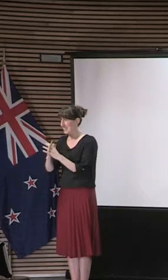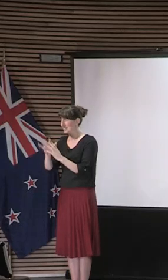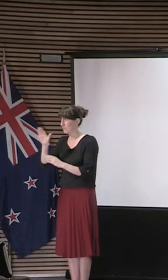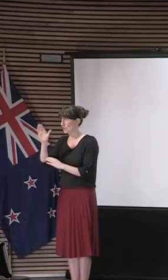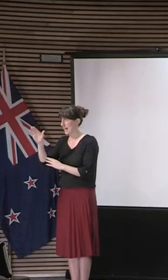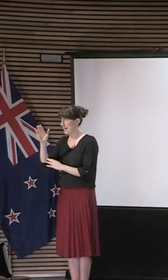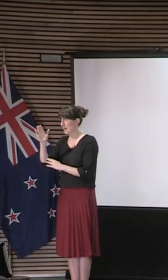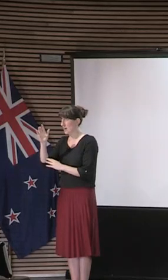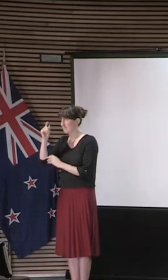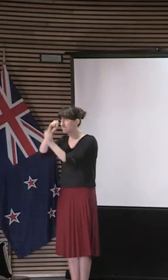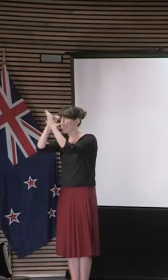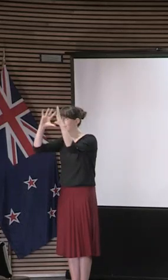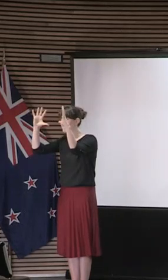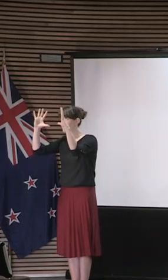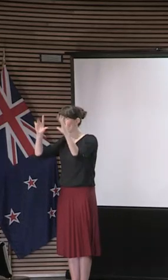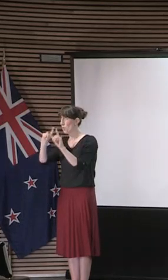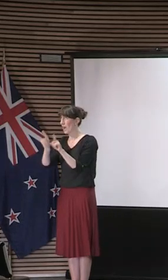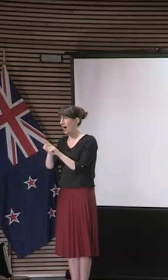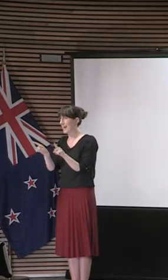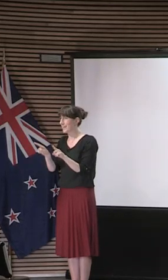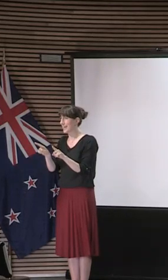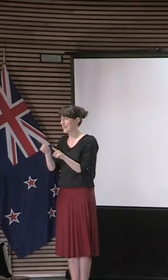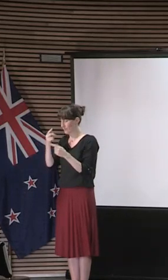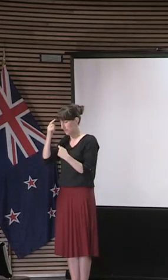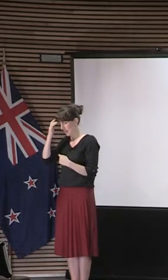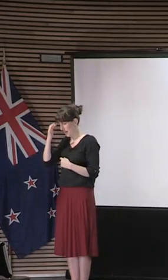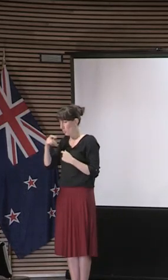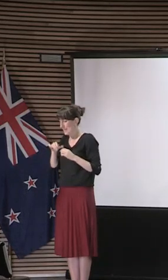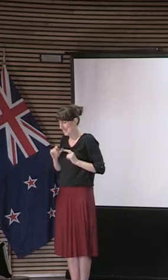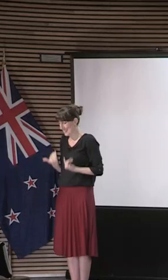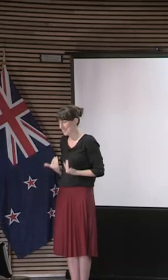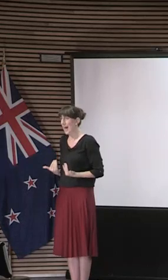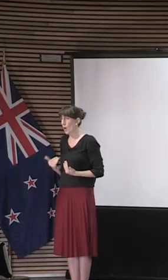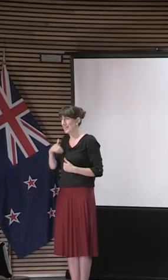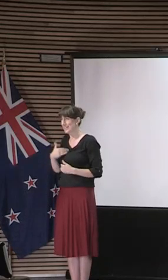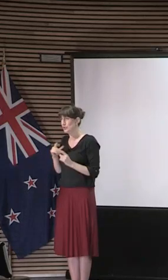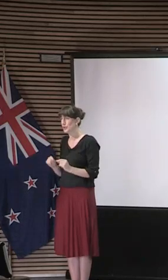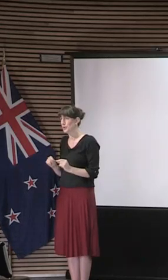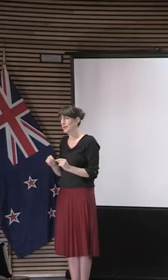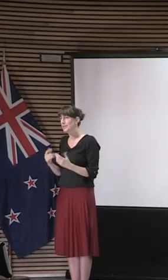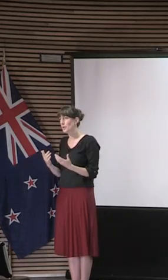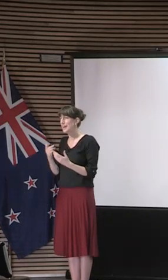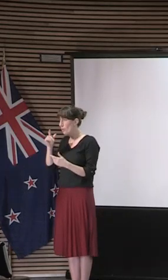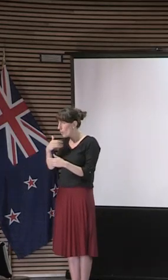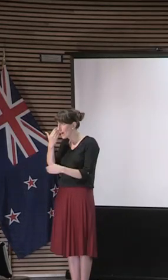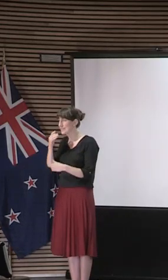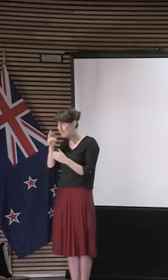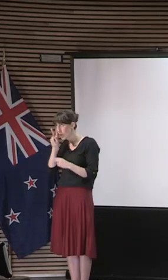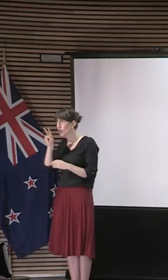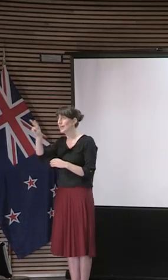ki te aha - he tino urupare ki nga mea i kitea e matou e puta mai ana. A i nga wa katoa e whakaaro ana matou - he aha nga